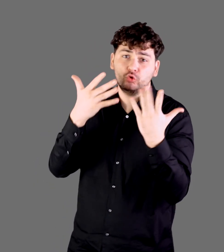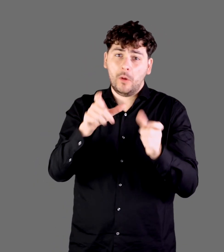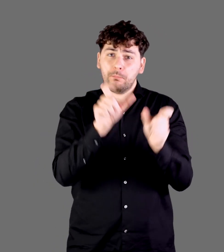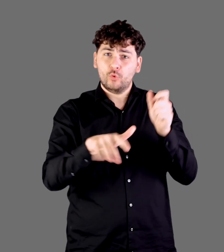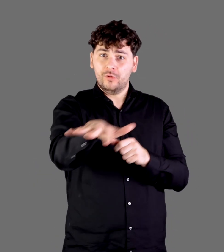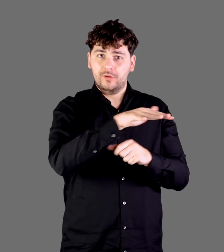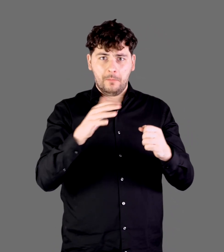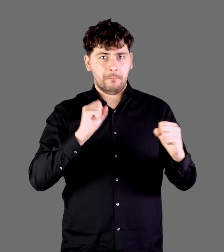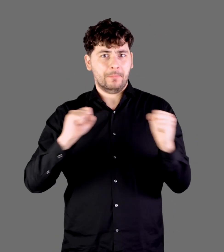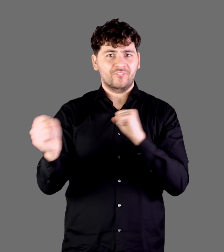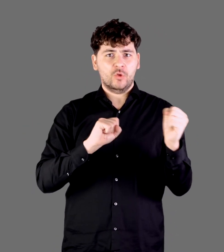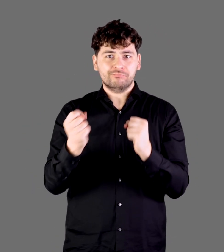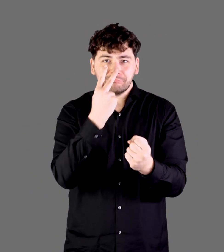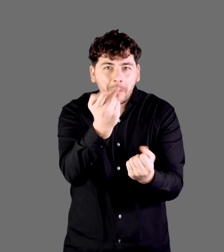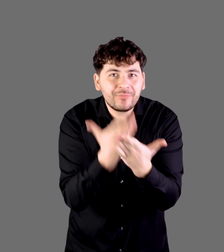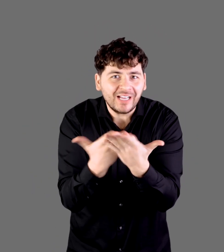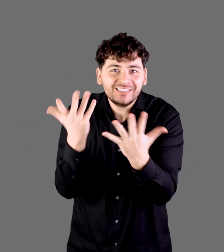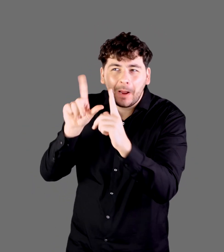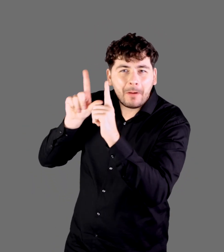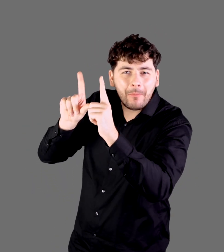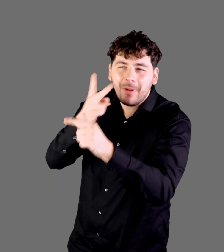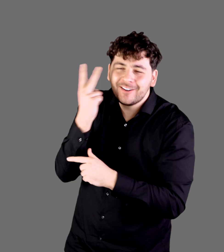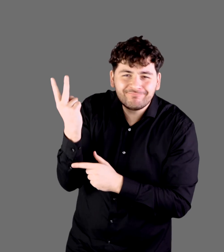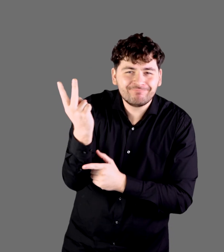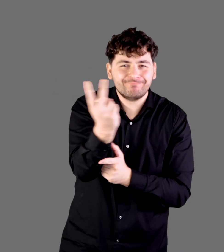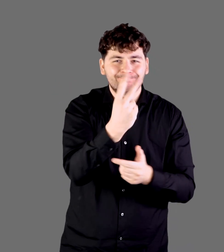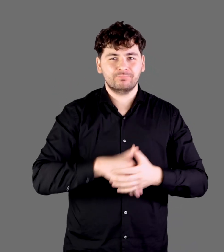als Grundlage der Bürgerbewegung belegen.